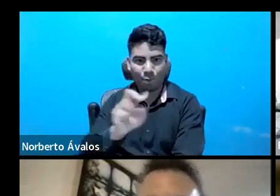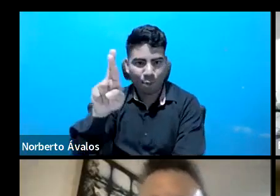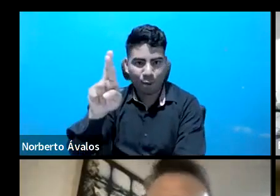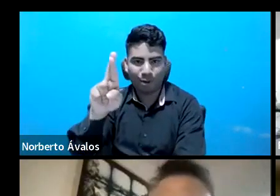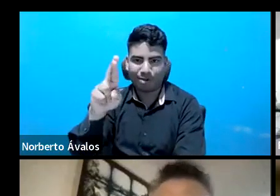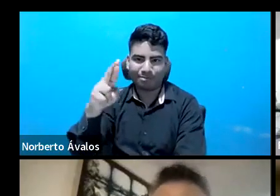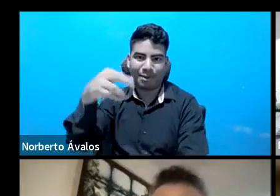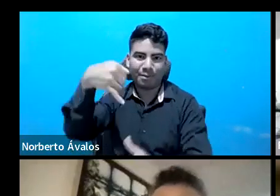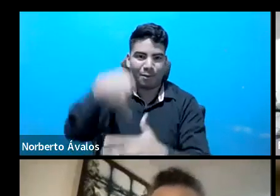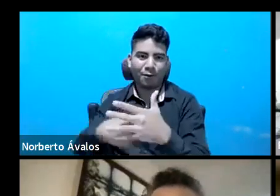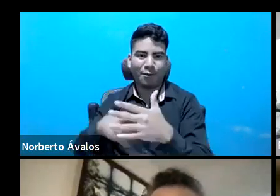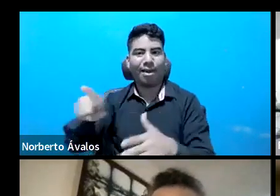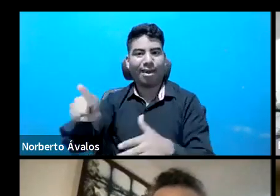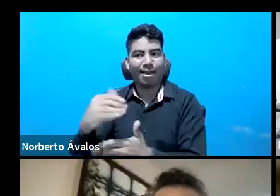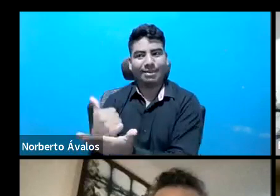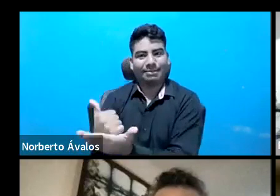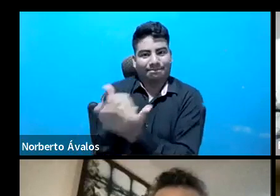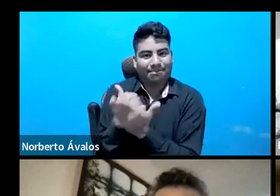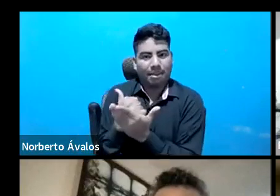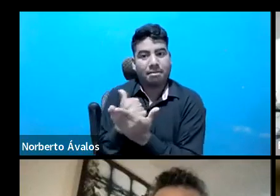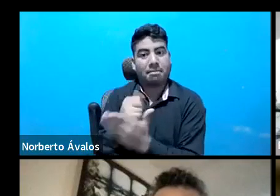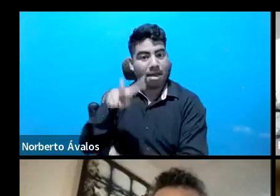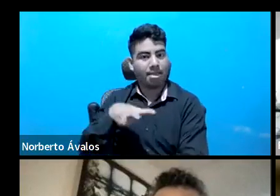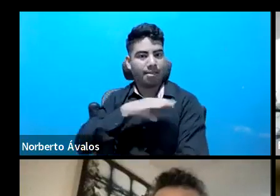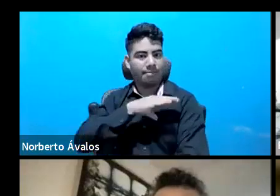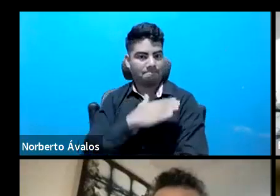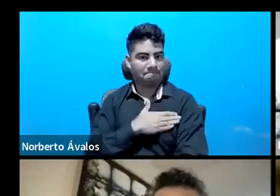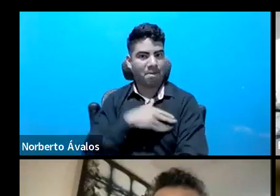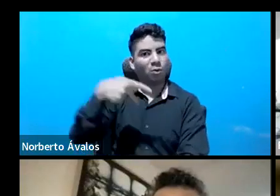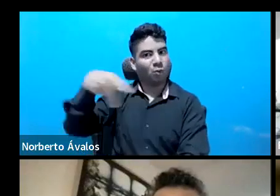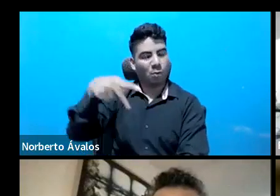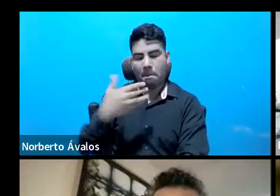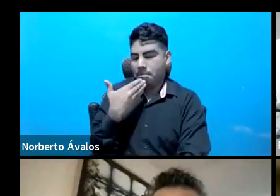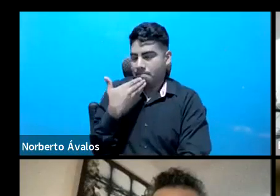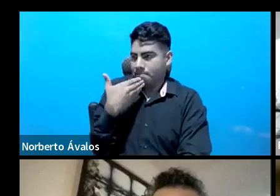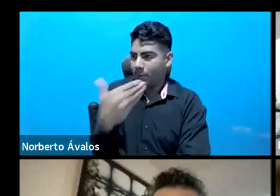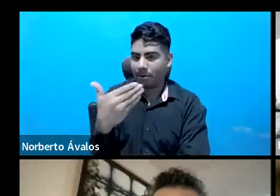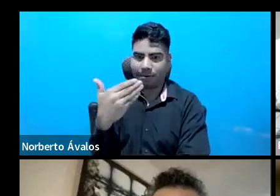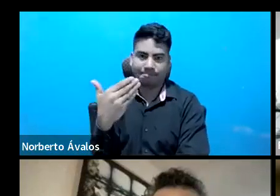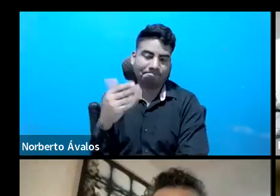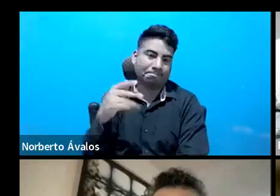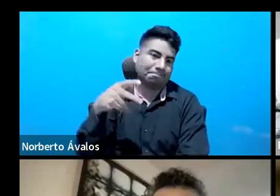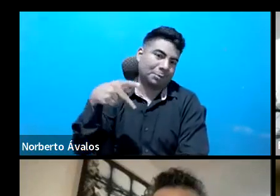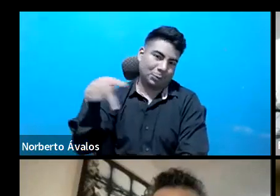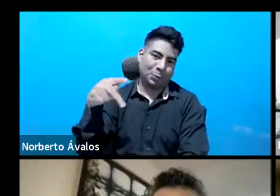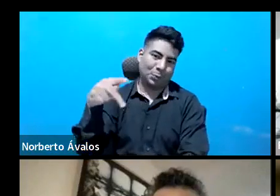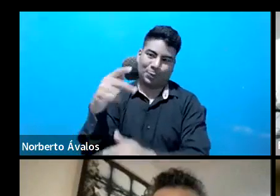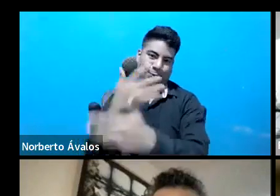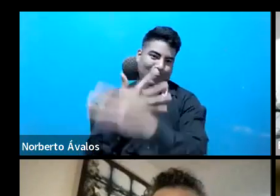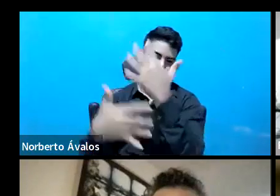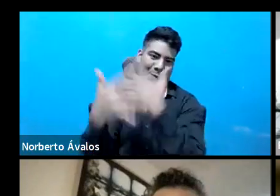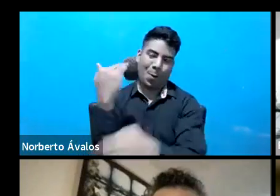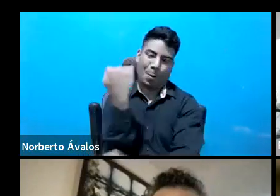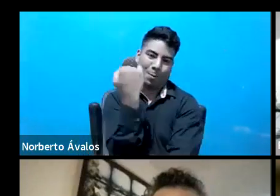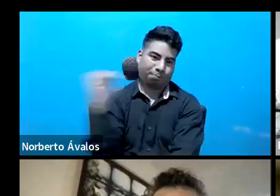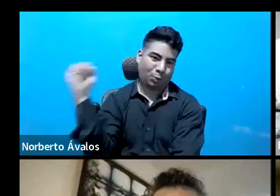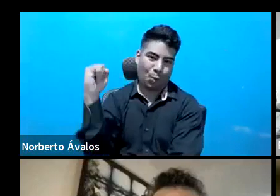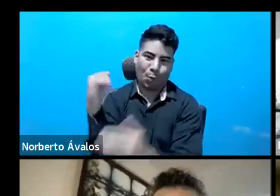la la investigación, el doctorado. entonces. Su español es muy bueno. bueno y su lengua de señas es bastante